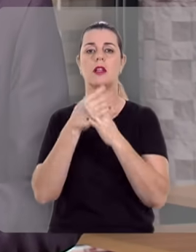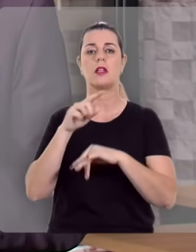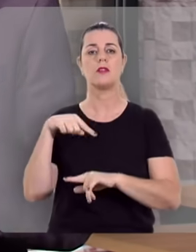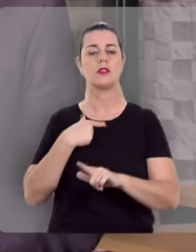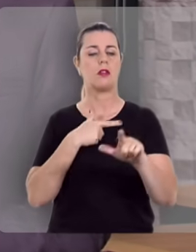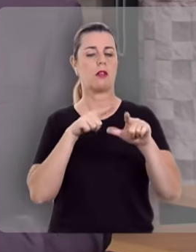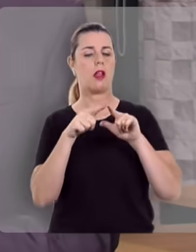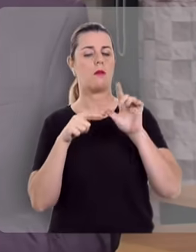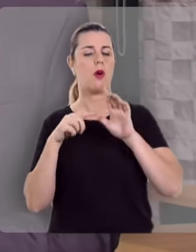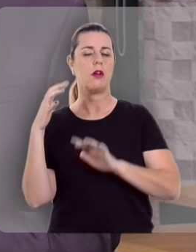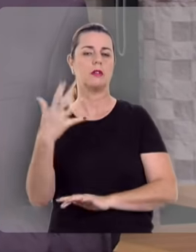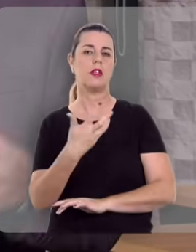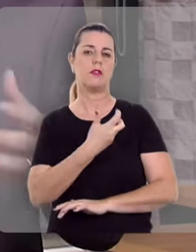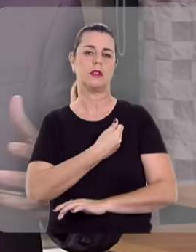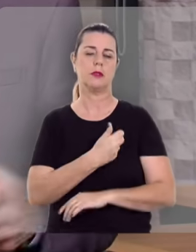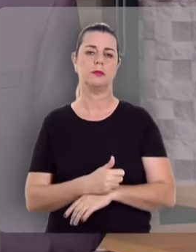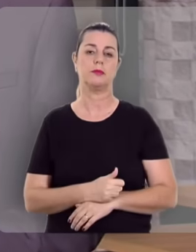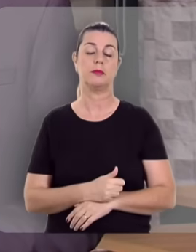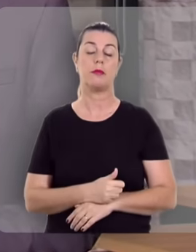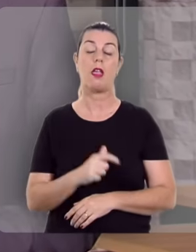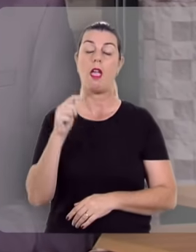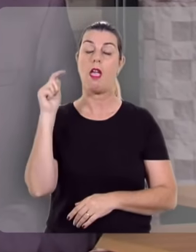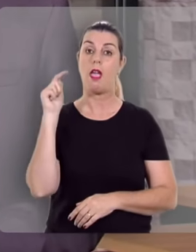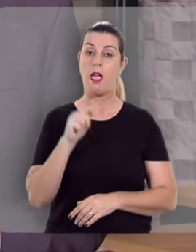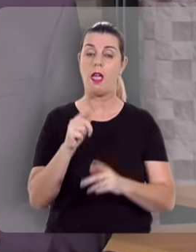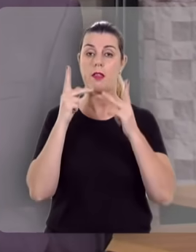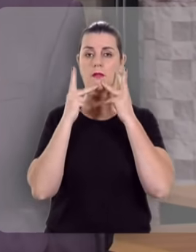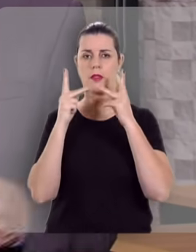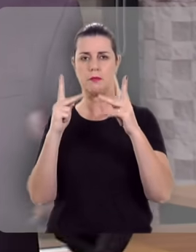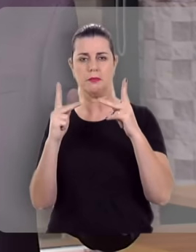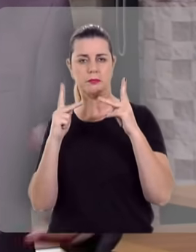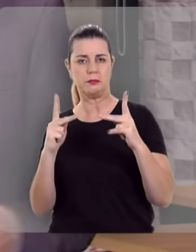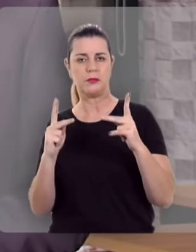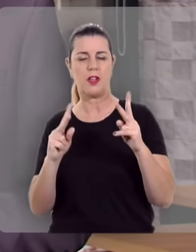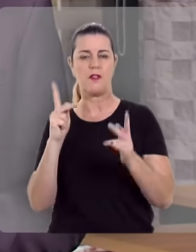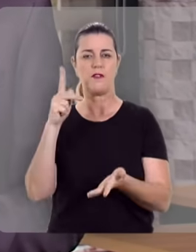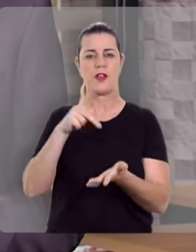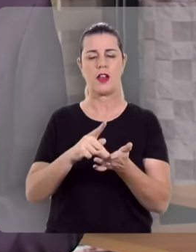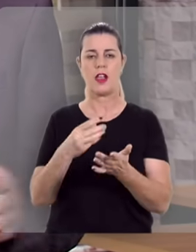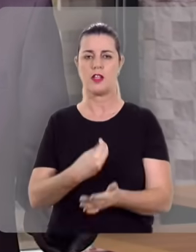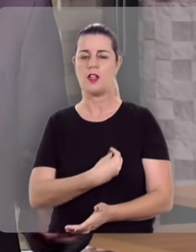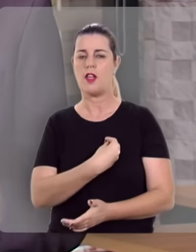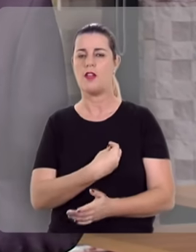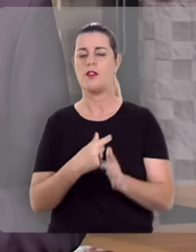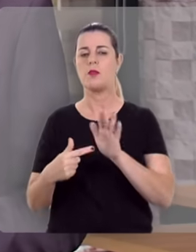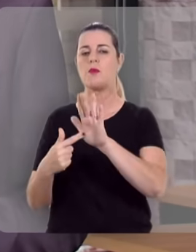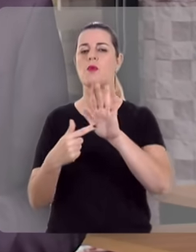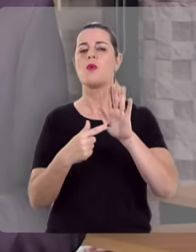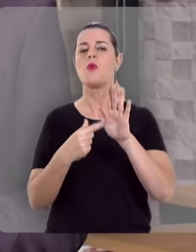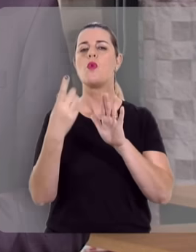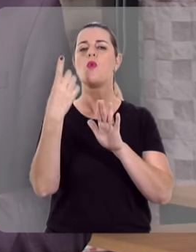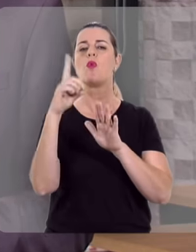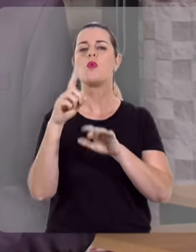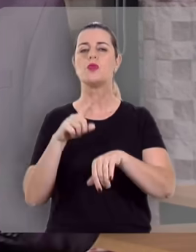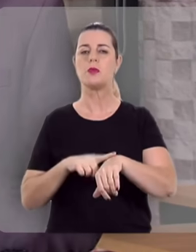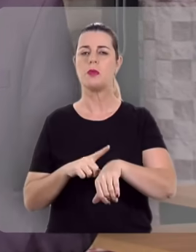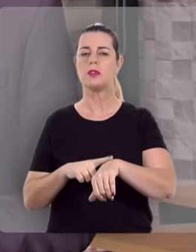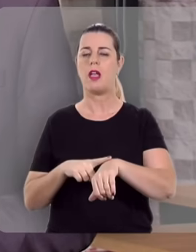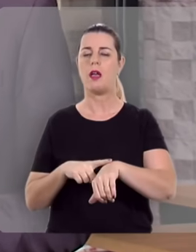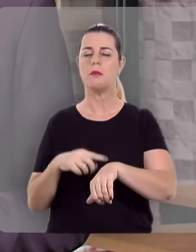obra Redentor e que essa mensagem que o verdade vida vem trazendo ao longo dos últimos anos possa